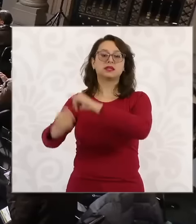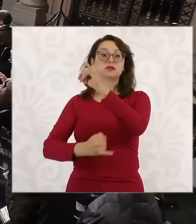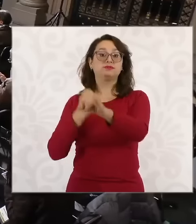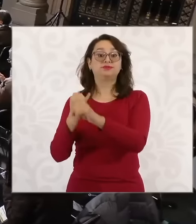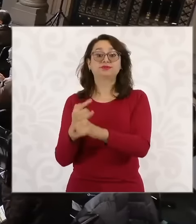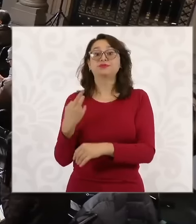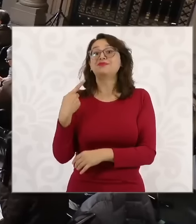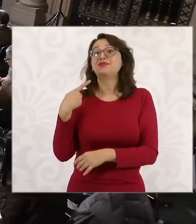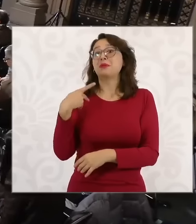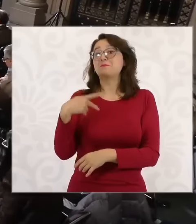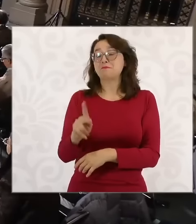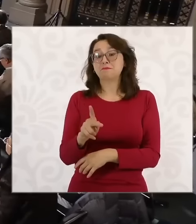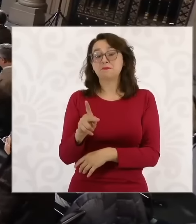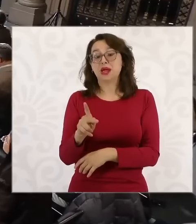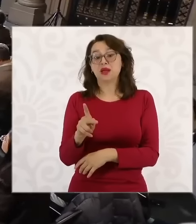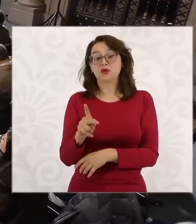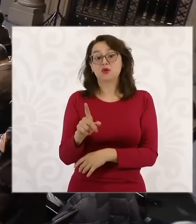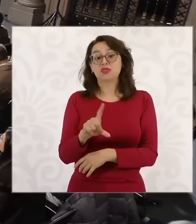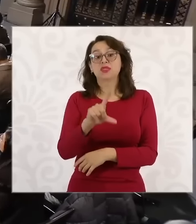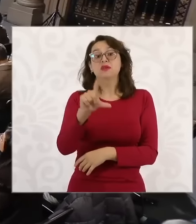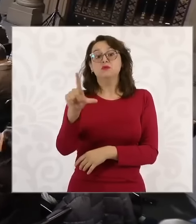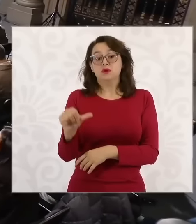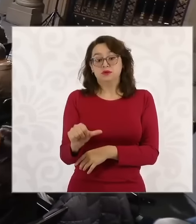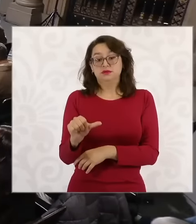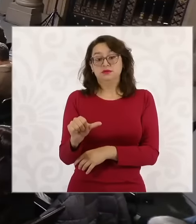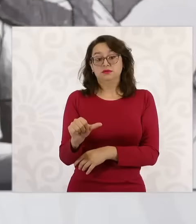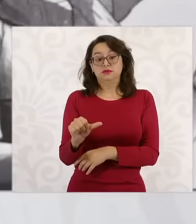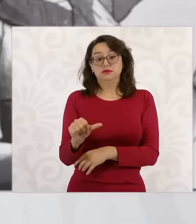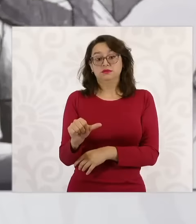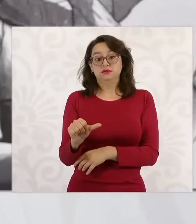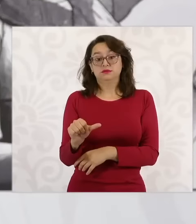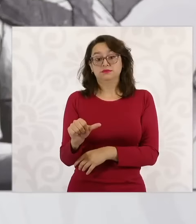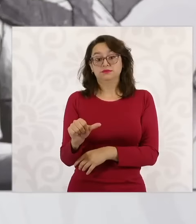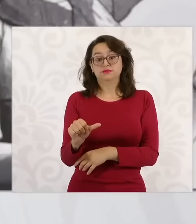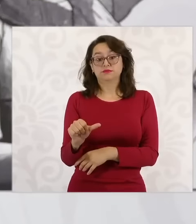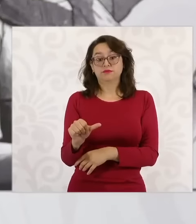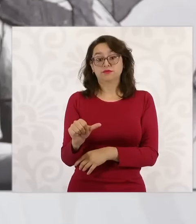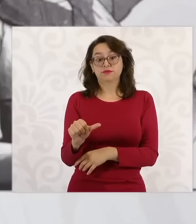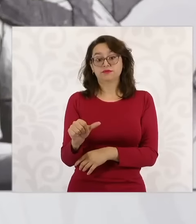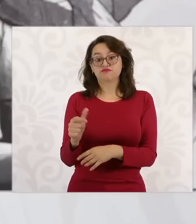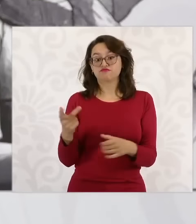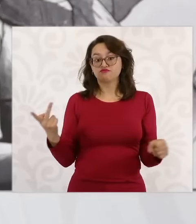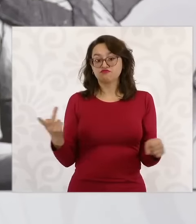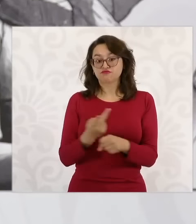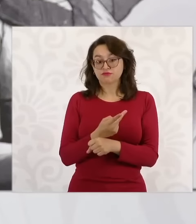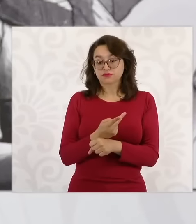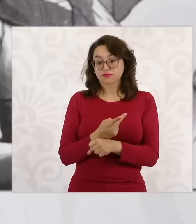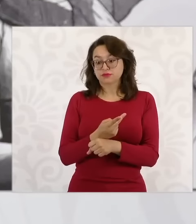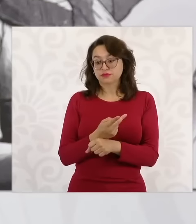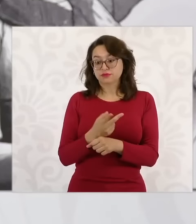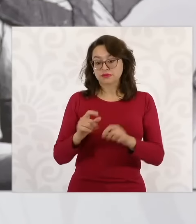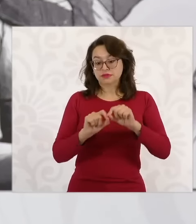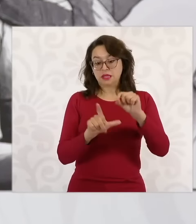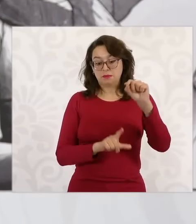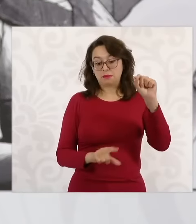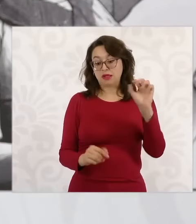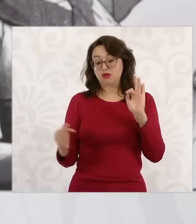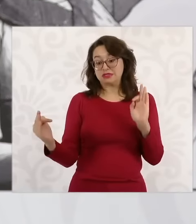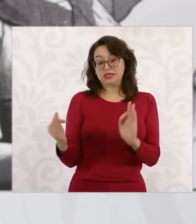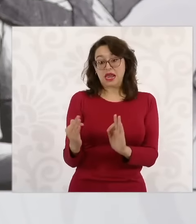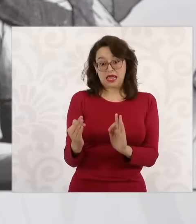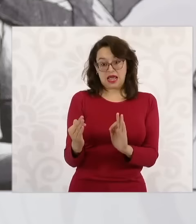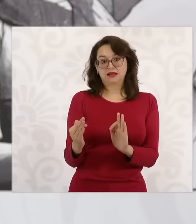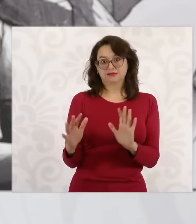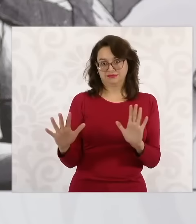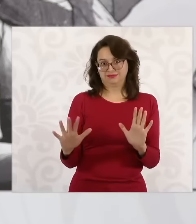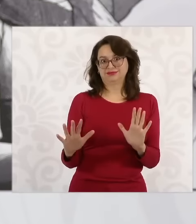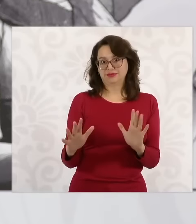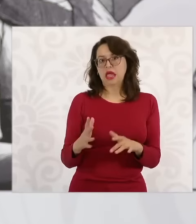lo que tiene que ver con el el la ubicación de nuestro país, e, es decir, había habido